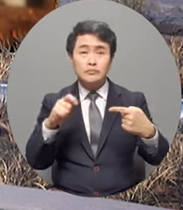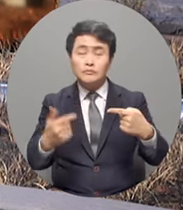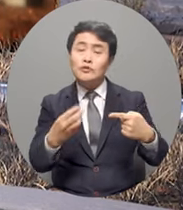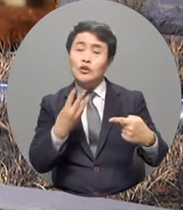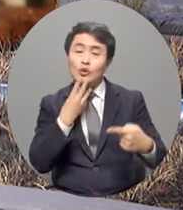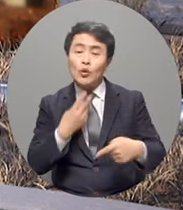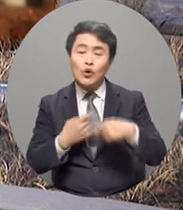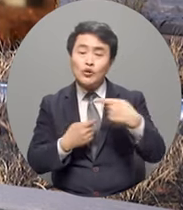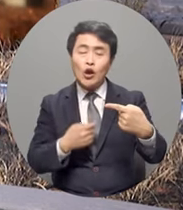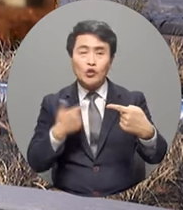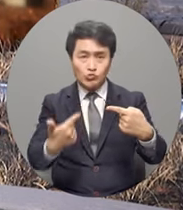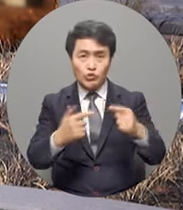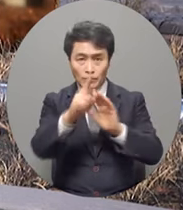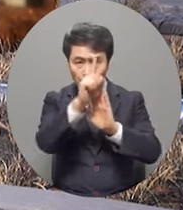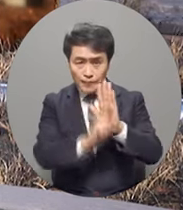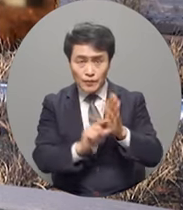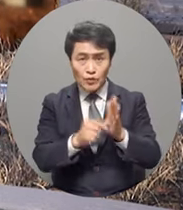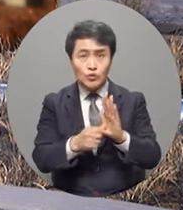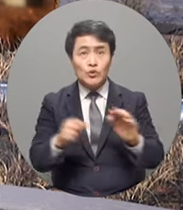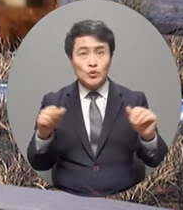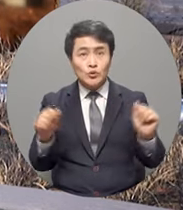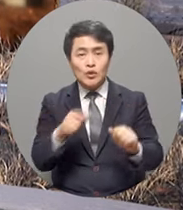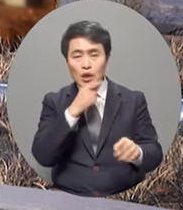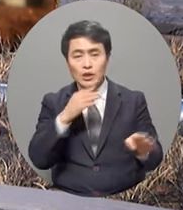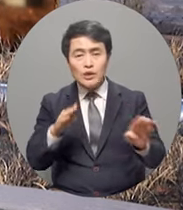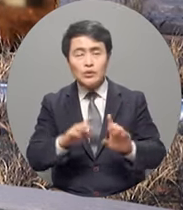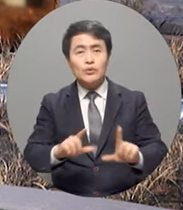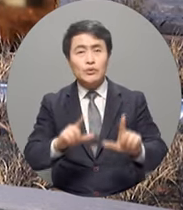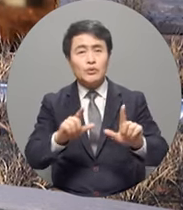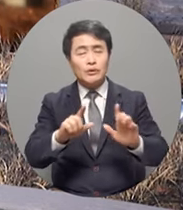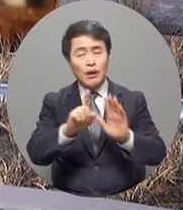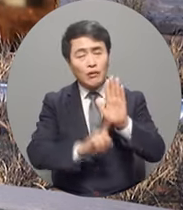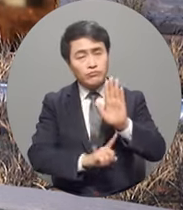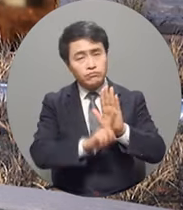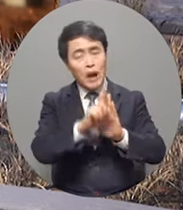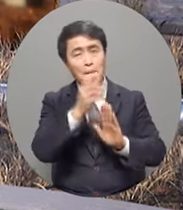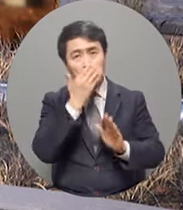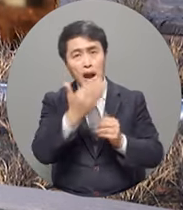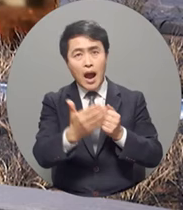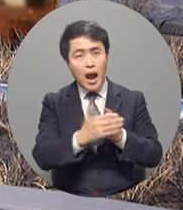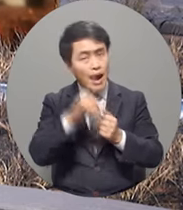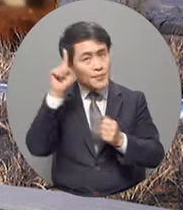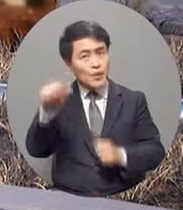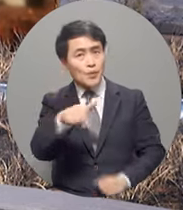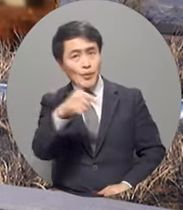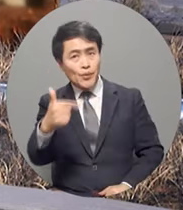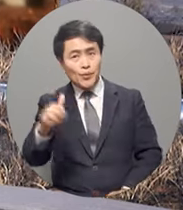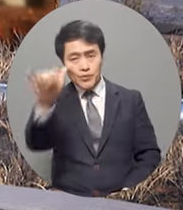대관령의 최저 기온이 영하 16도, 서울은 영하 6도까지 떨어지겠고요. 이 추위는 일요일에 누그러질 전망입니다.